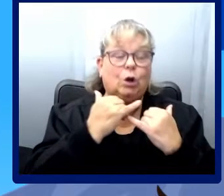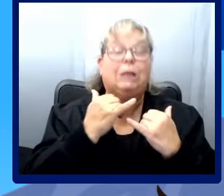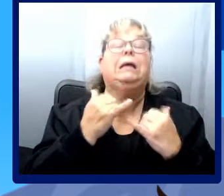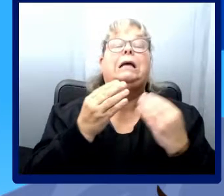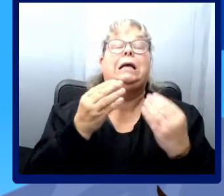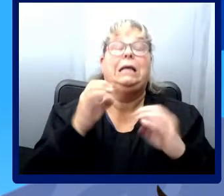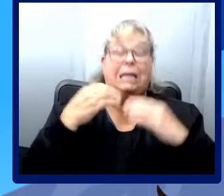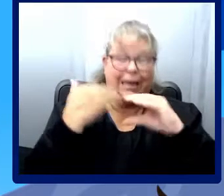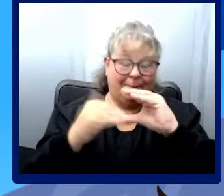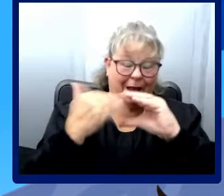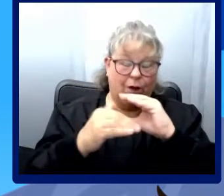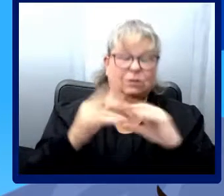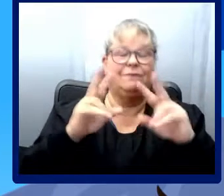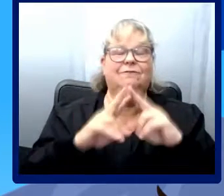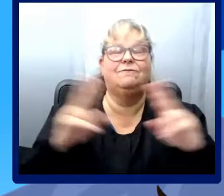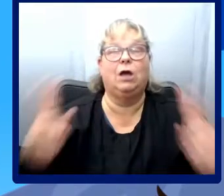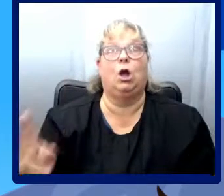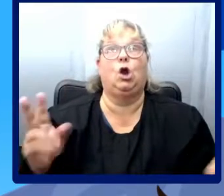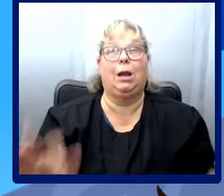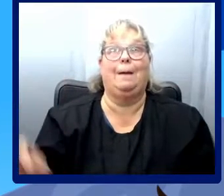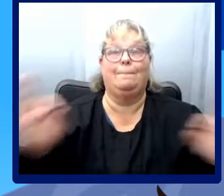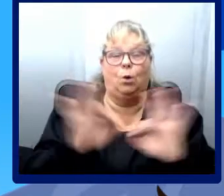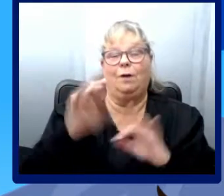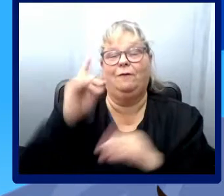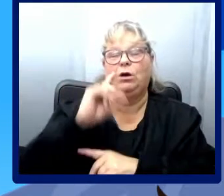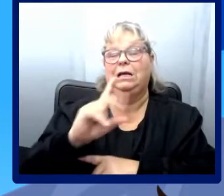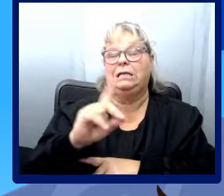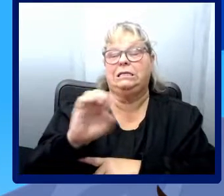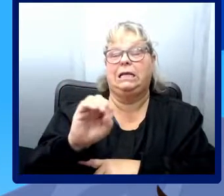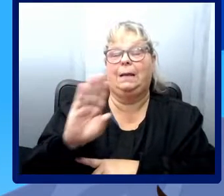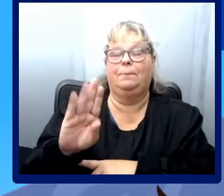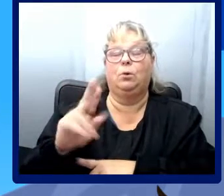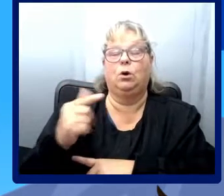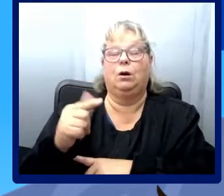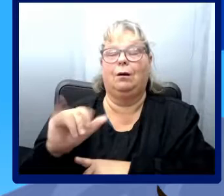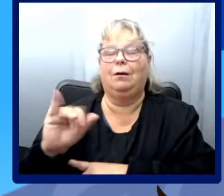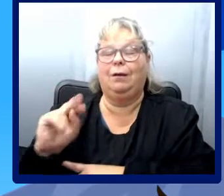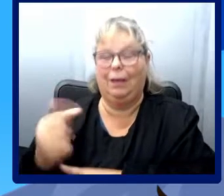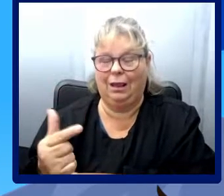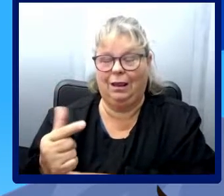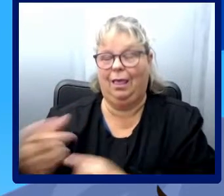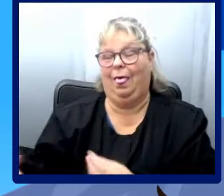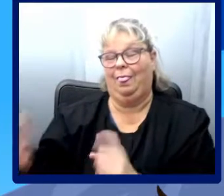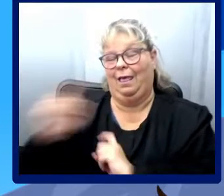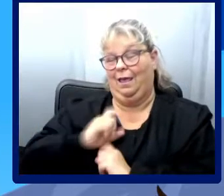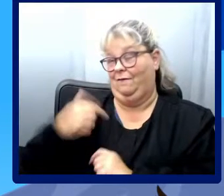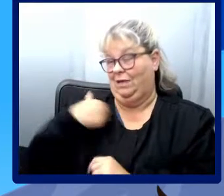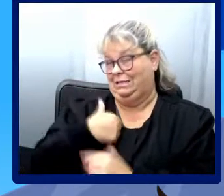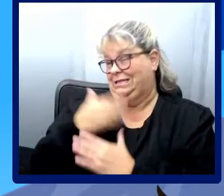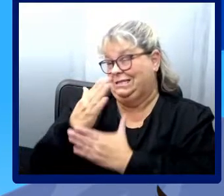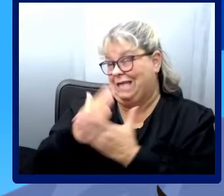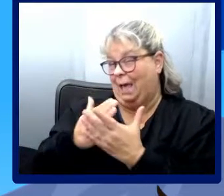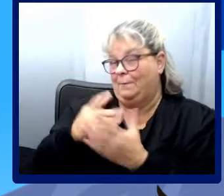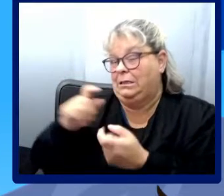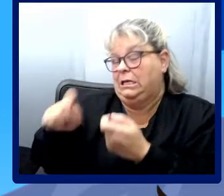muy importante para la depuración, les dan los detalles relacionados con el problema del flujo y son muy útiles